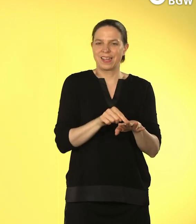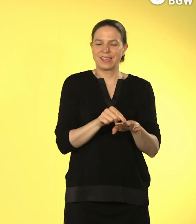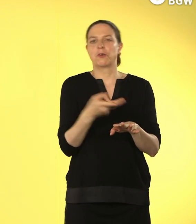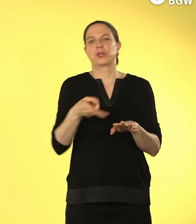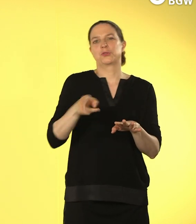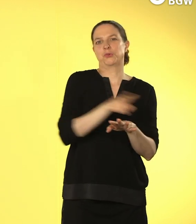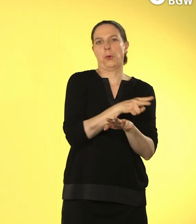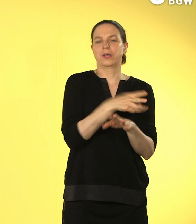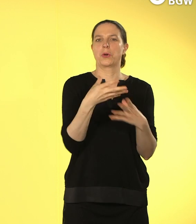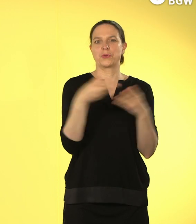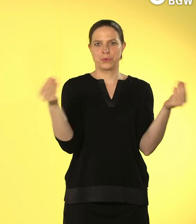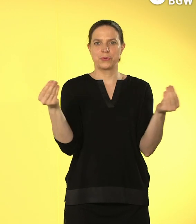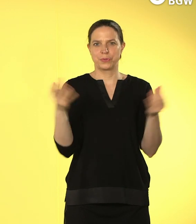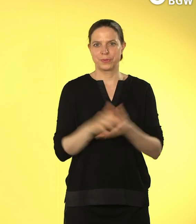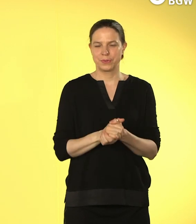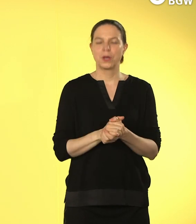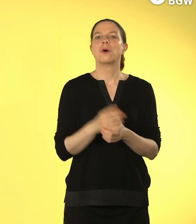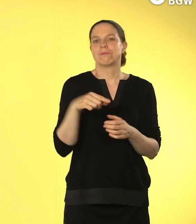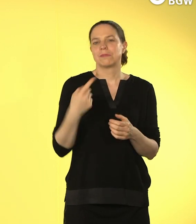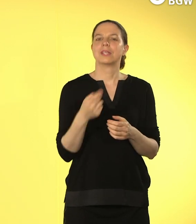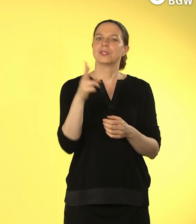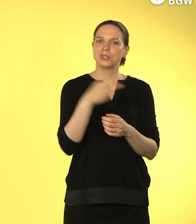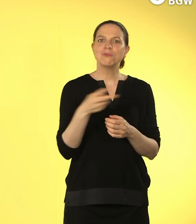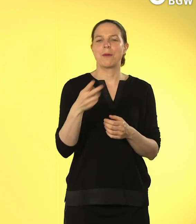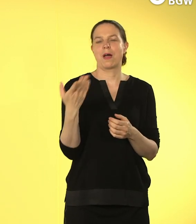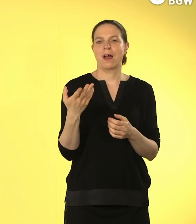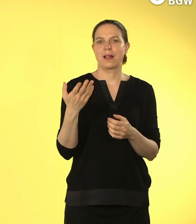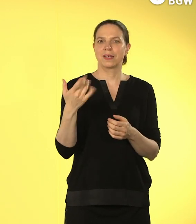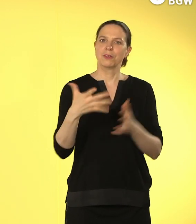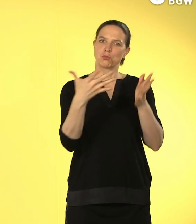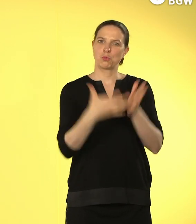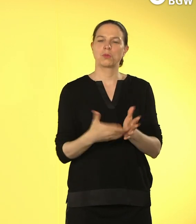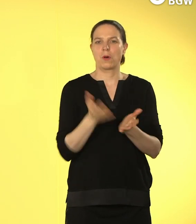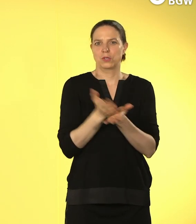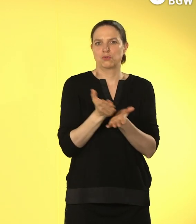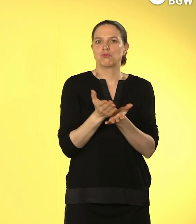Dann kann man zweimal die Kontrolle durchführen,